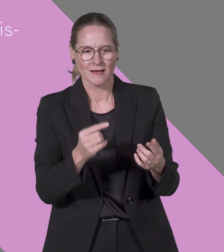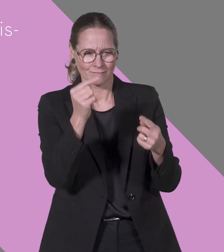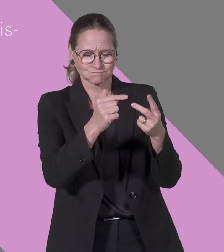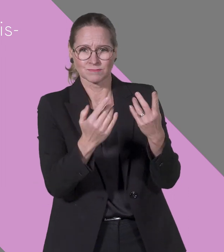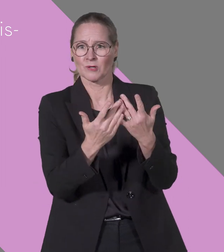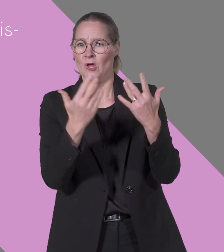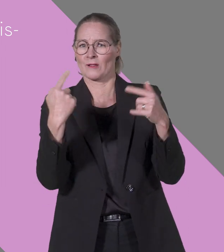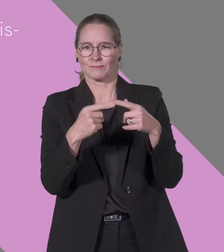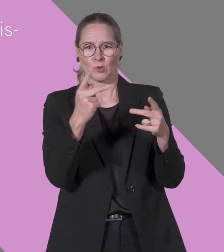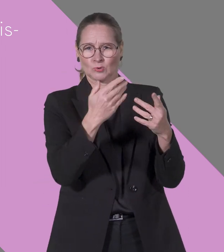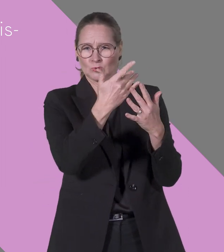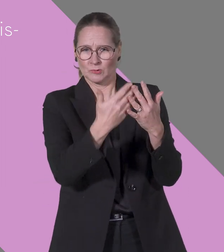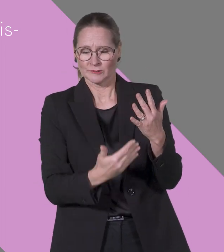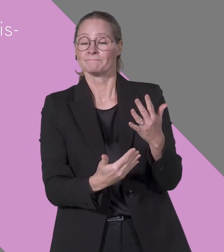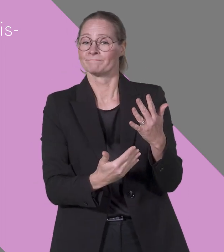Näihin sekä moniin muihin kysymyksiin vastaa -